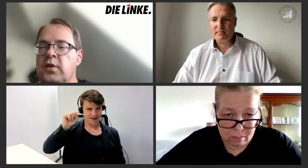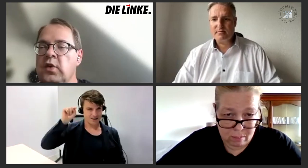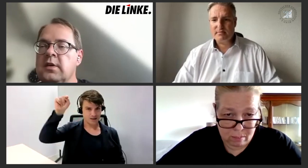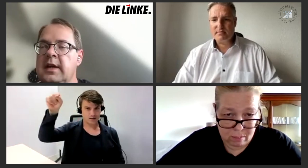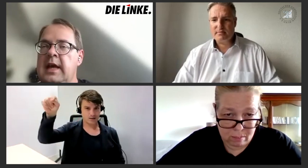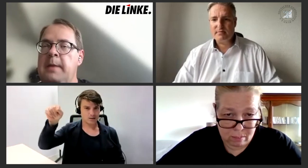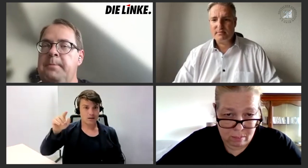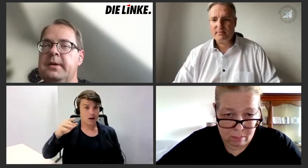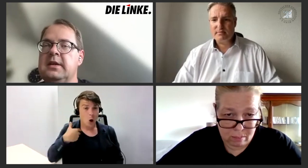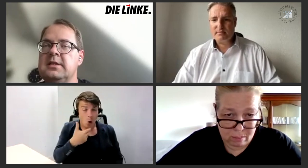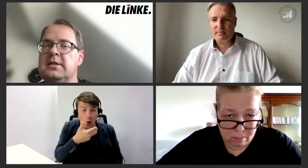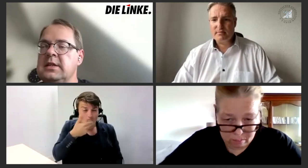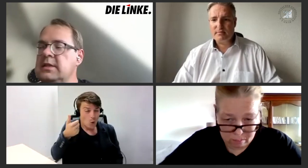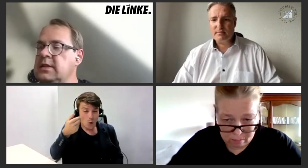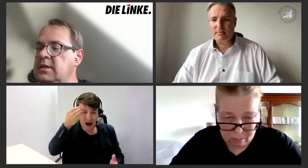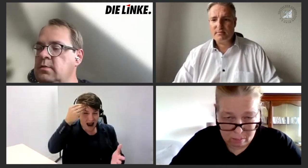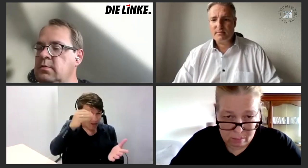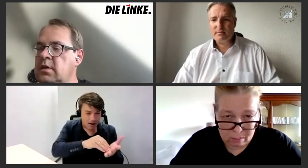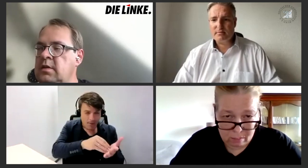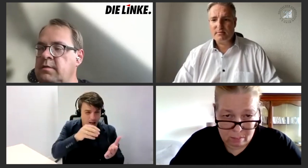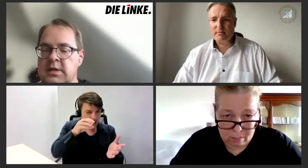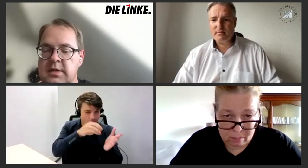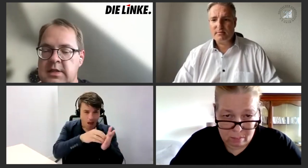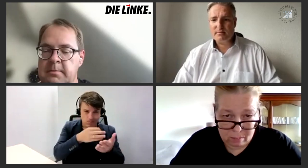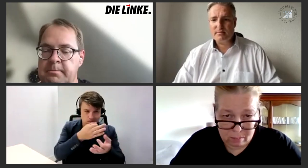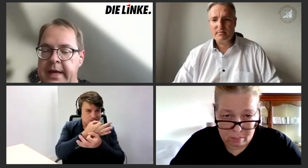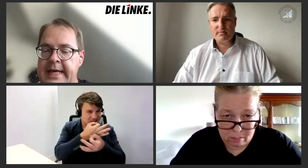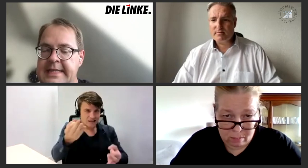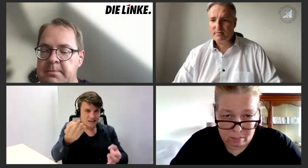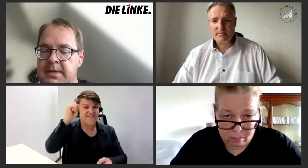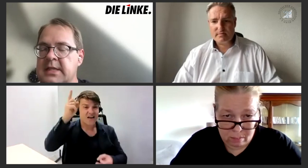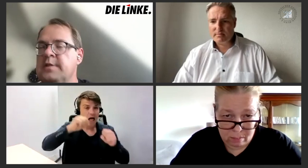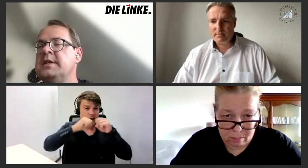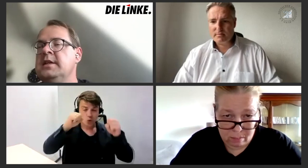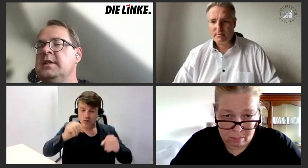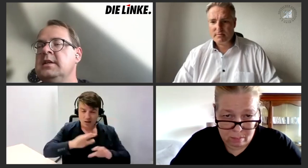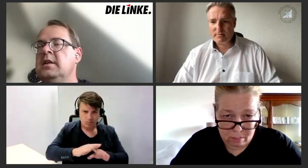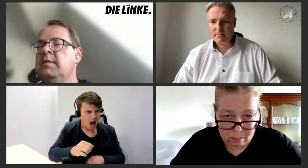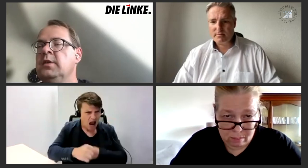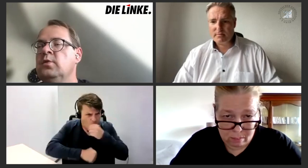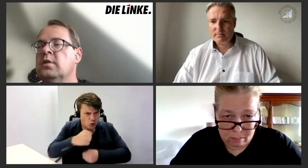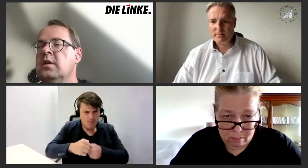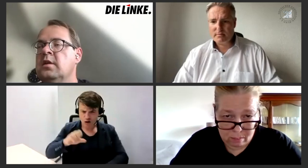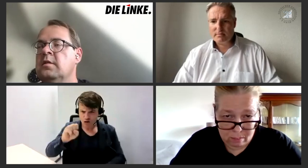Der ohne, dass er sich für irgendeine App registriert hatte oder ein Warnsystem, ein Warnung per SMS auf